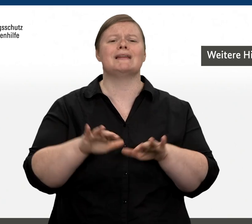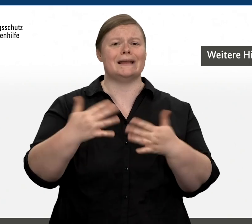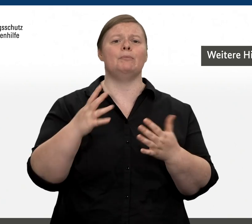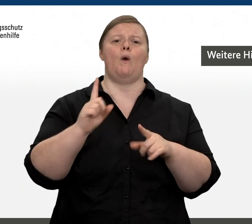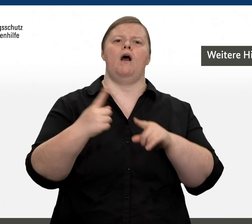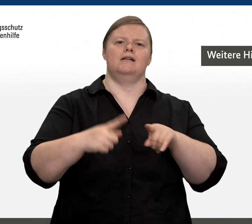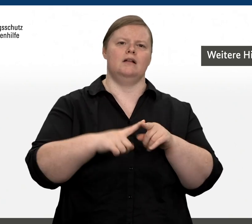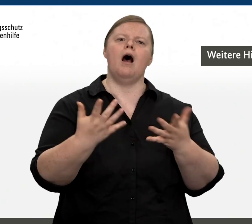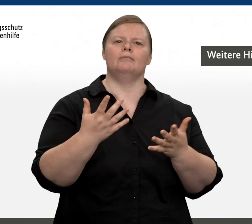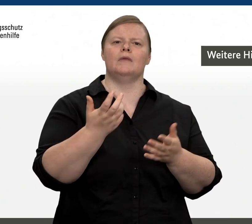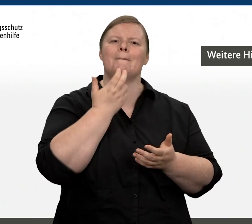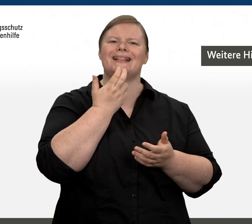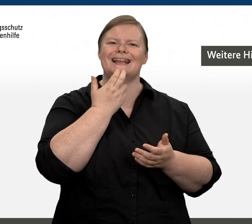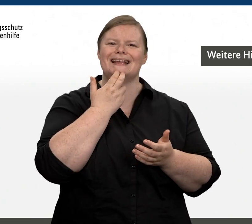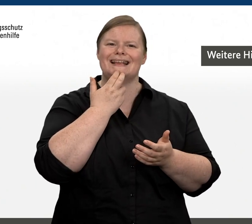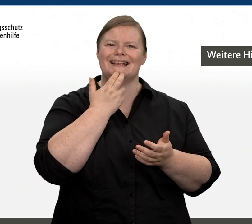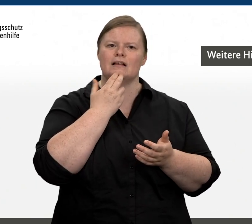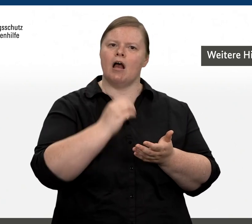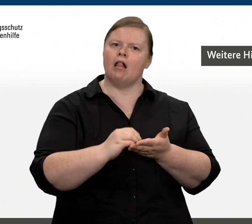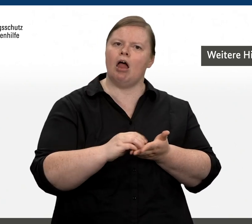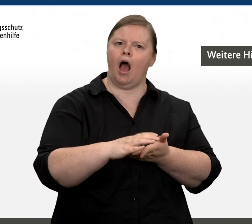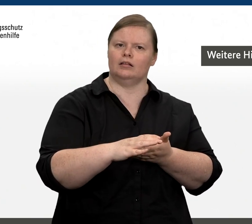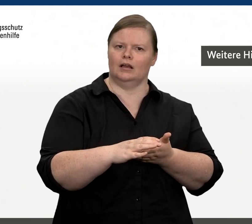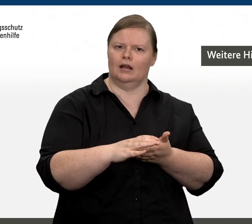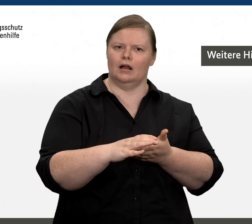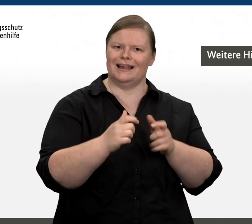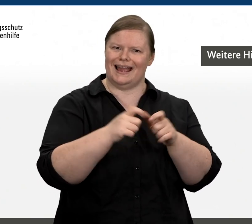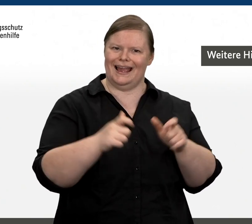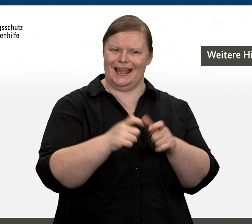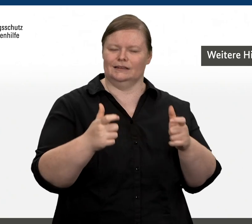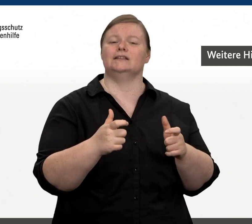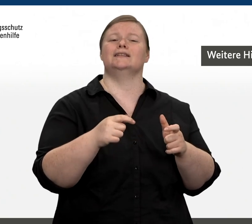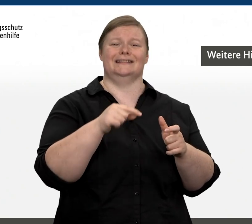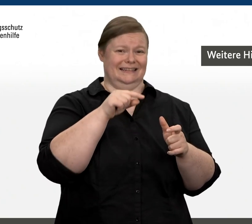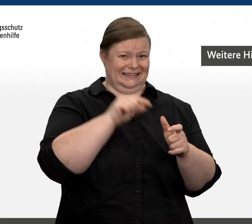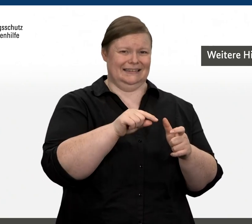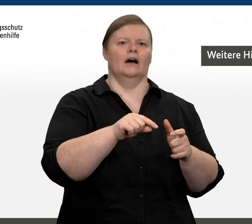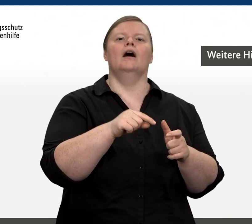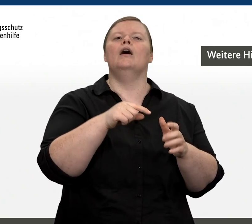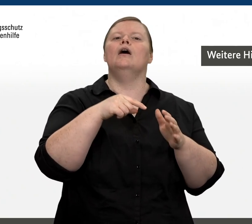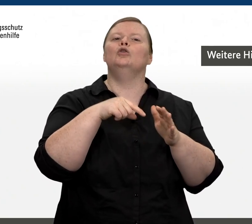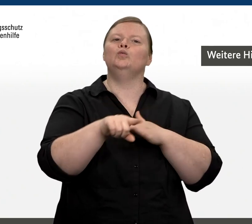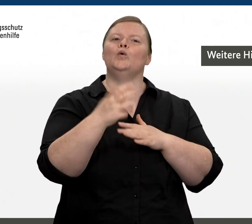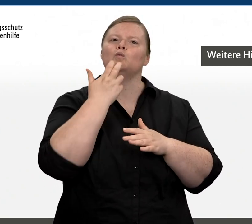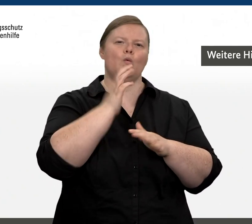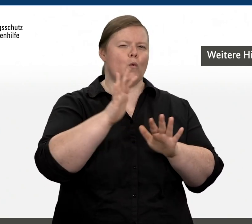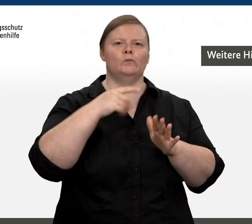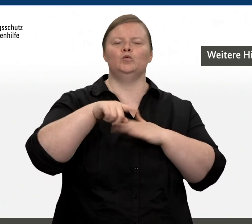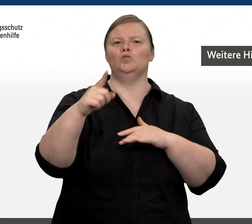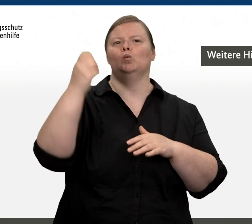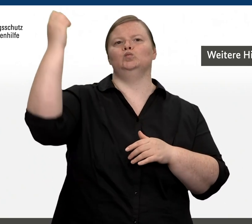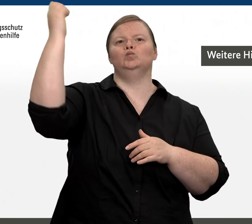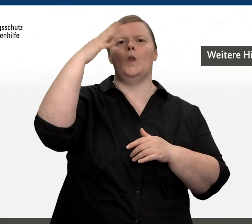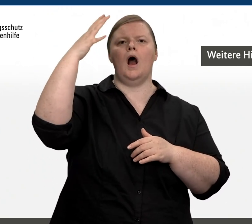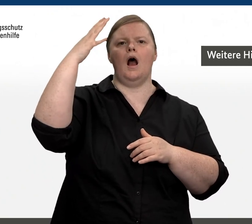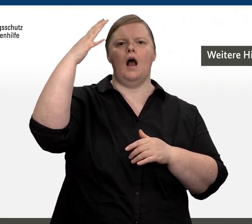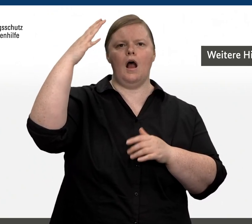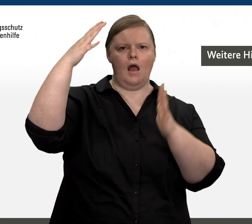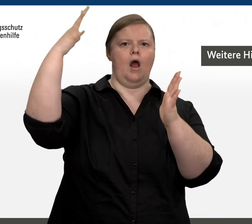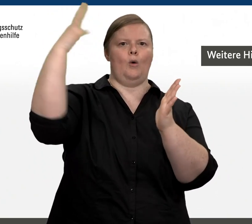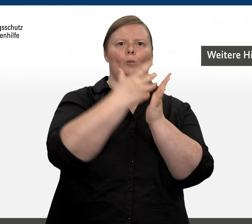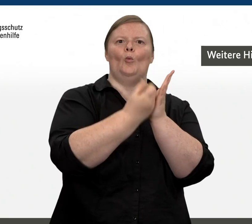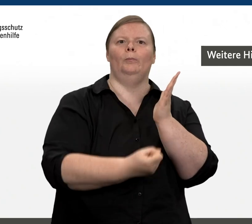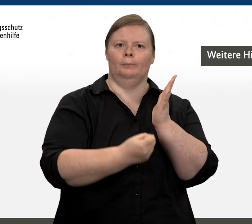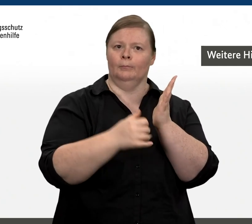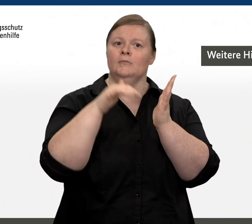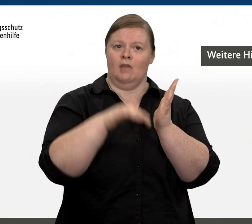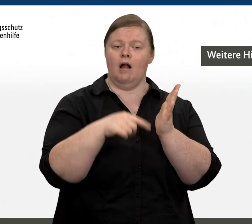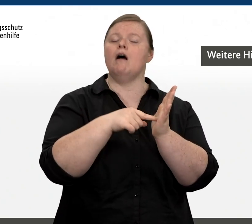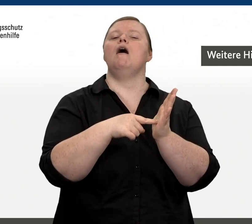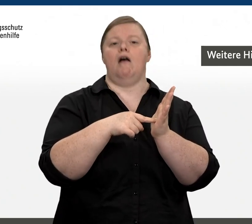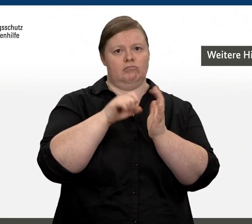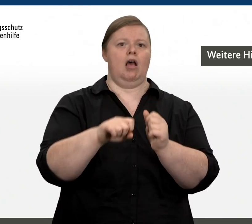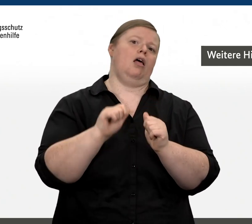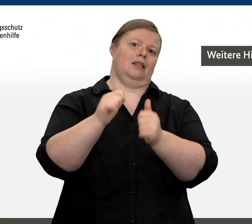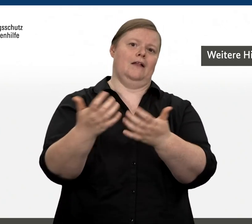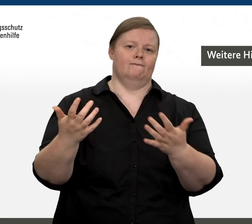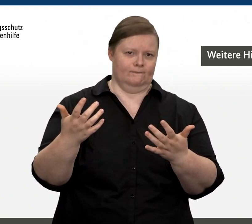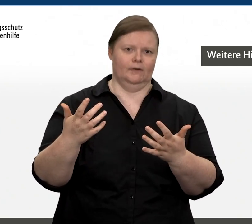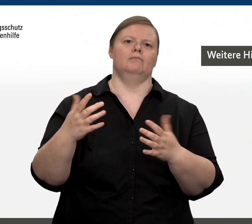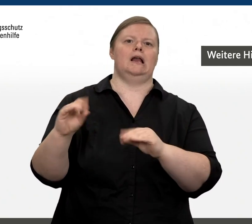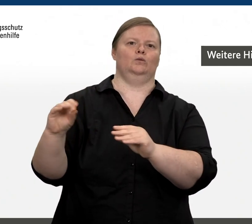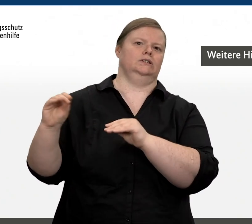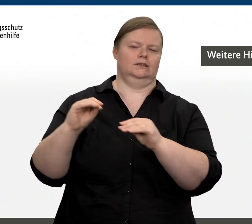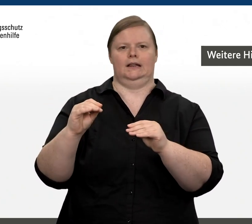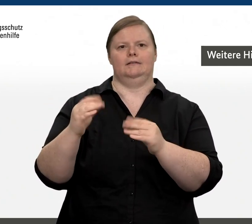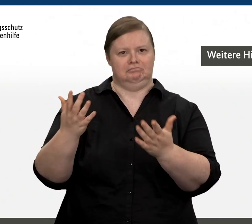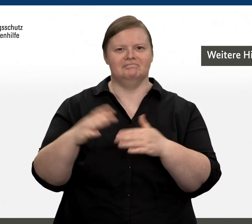Solarbetriebene Batterieladegeräte können eine Hilfe sein.